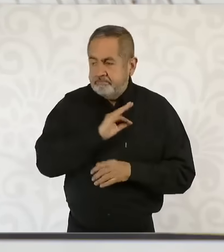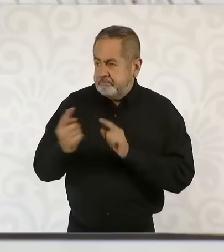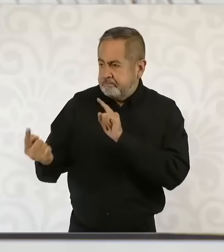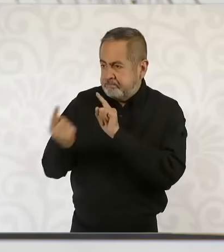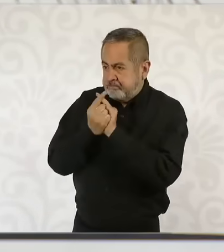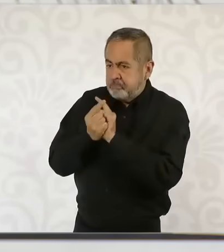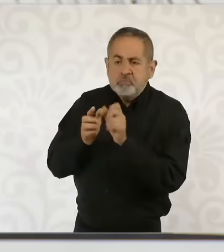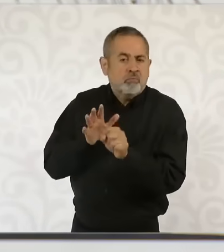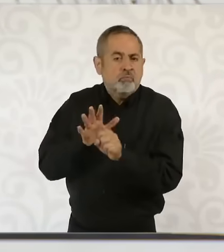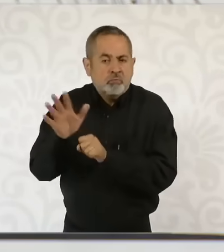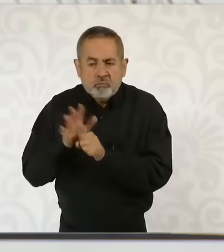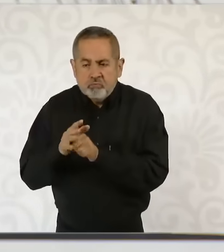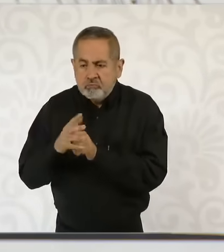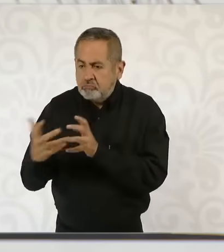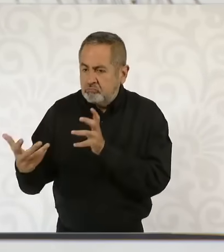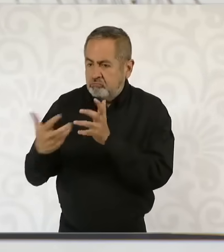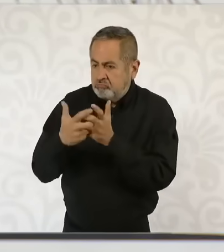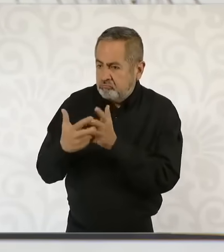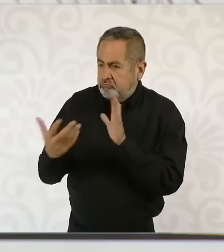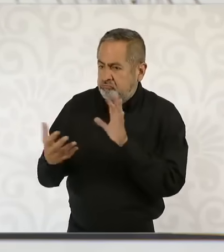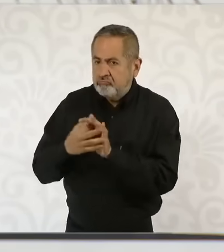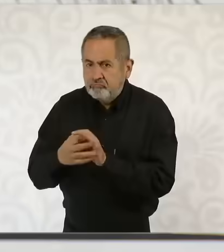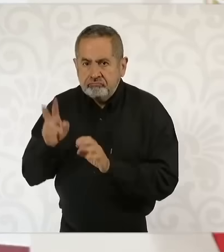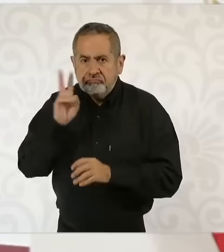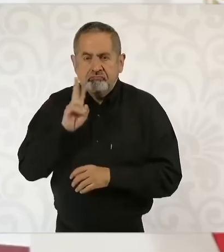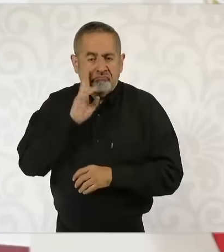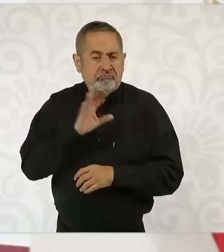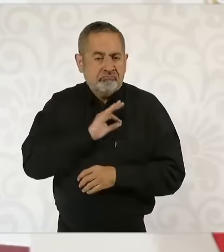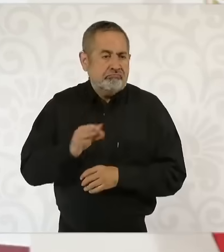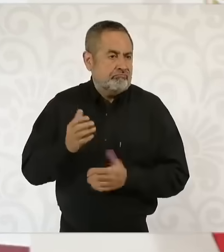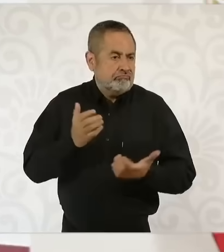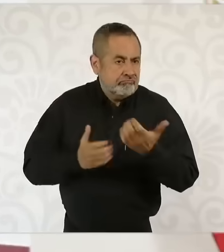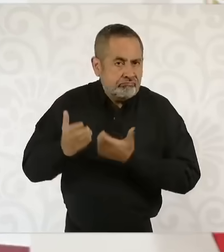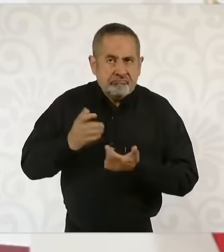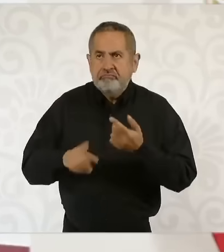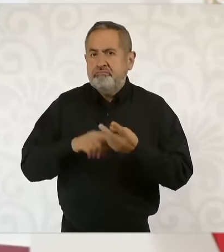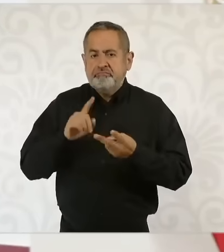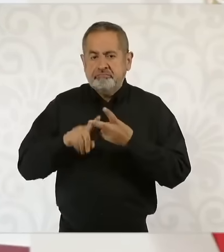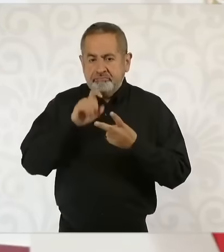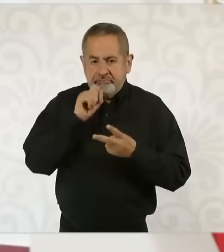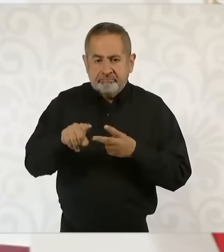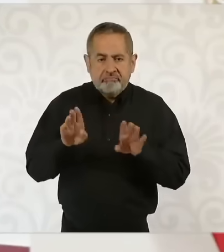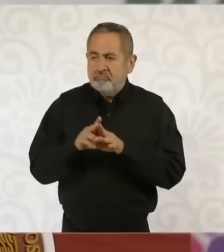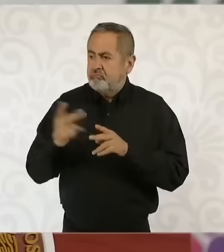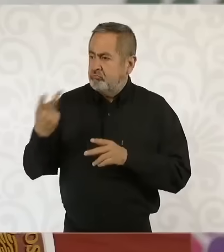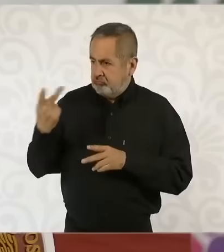se puede trabajar más y no solo en comercio, sino también en inversiones conjuntas, por ejemplo, de